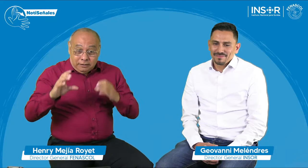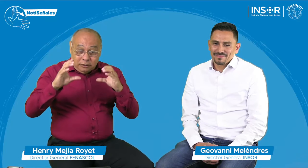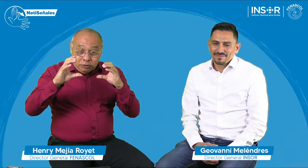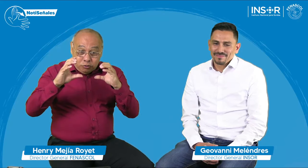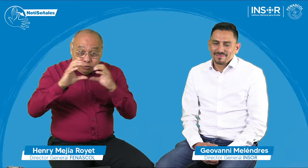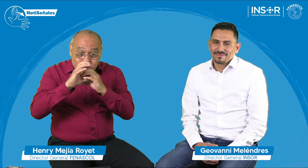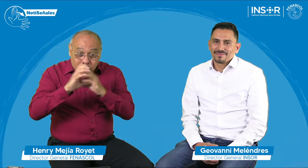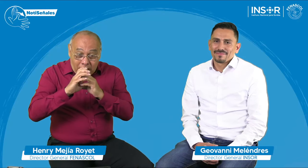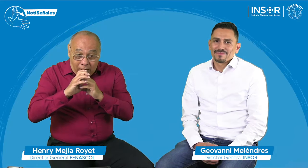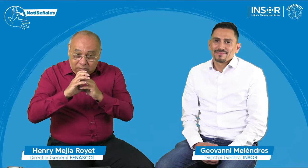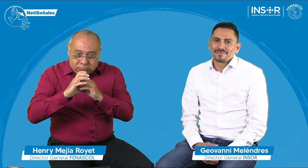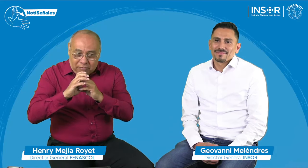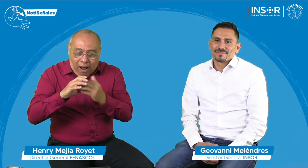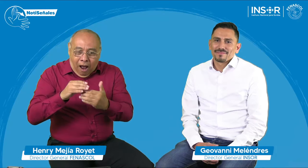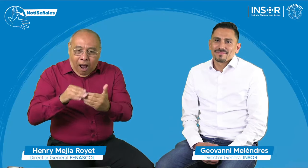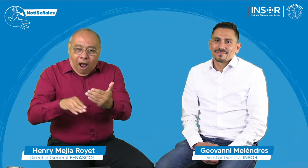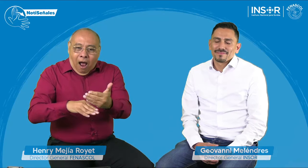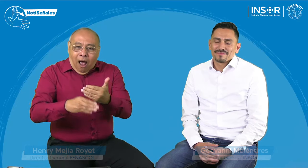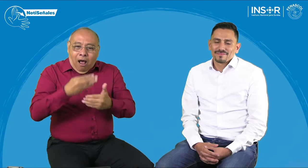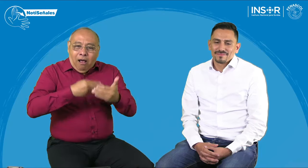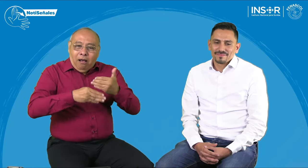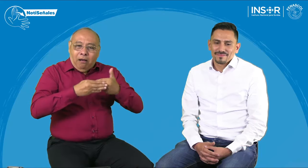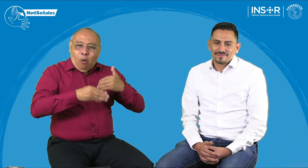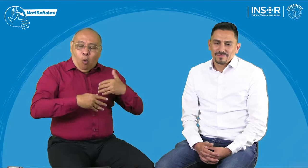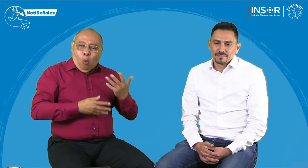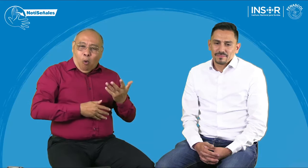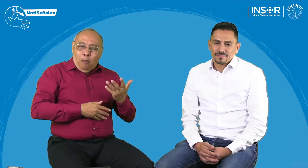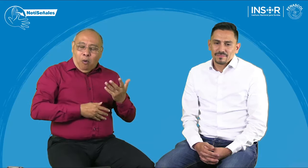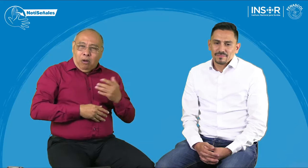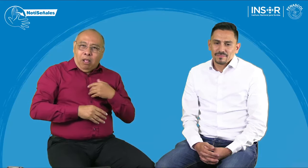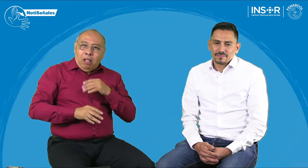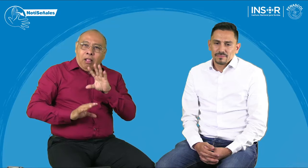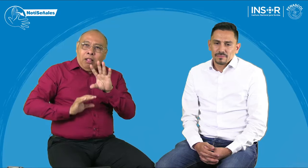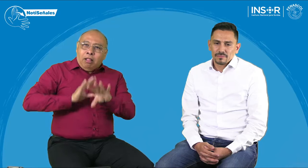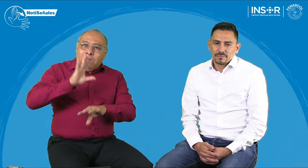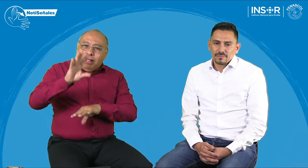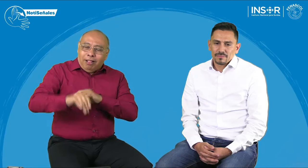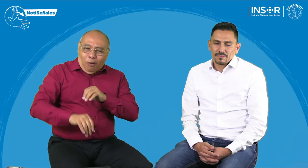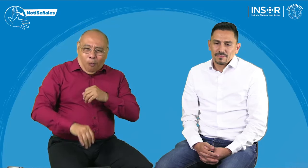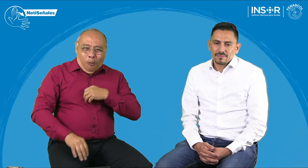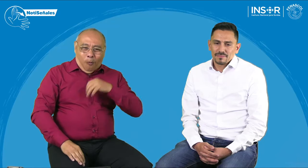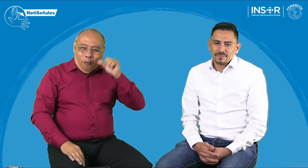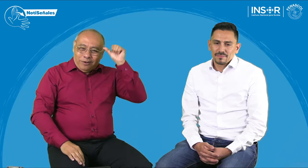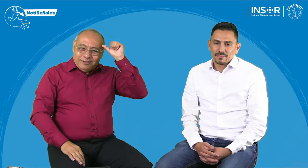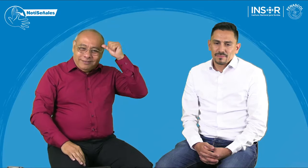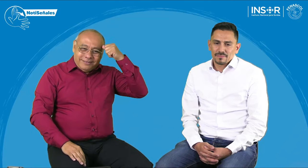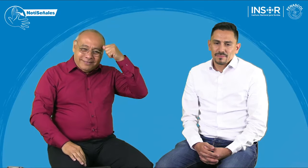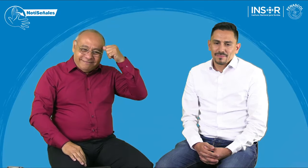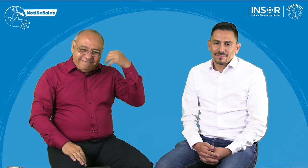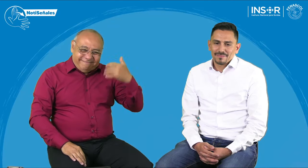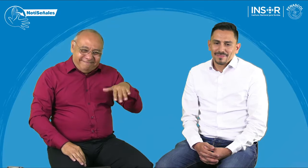has ido escalando muchos